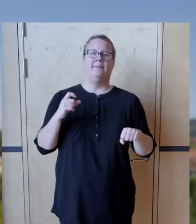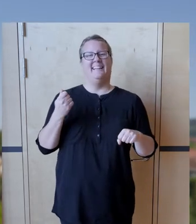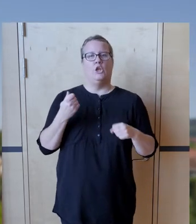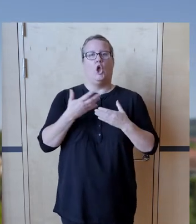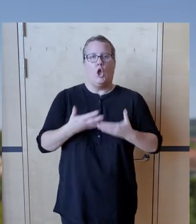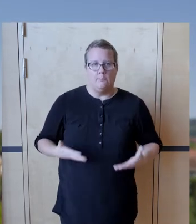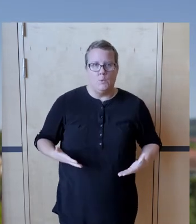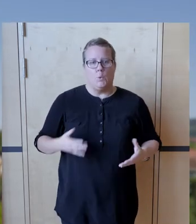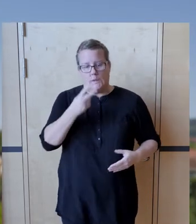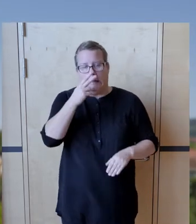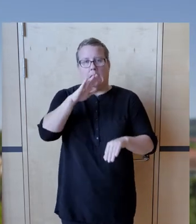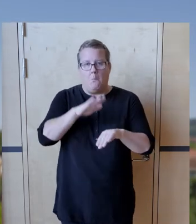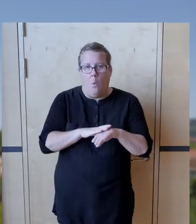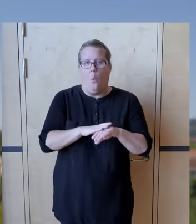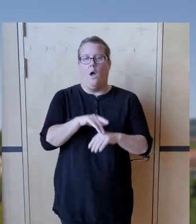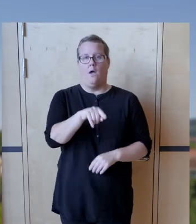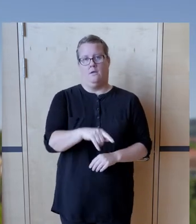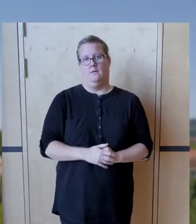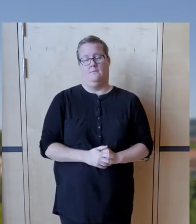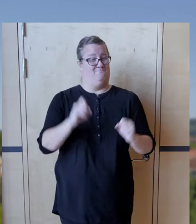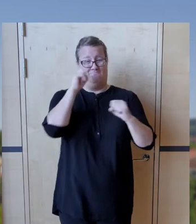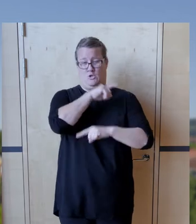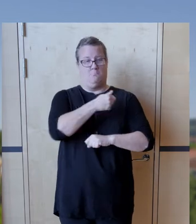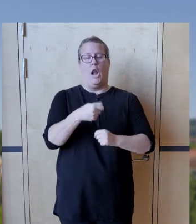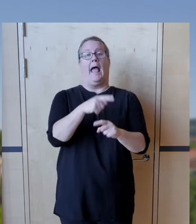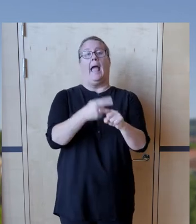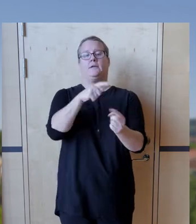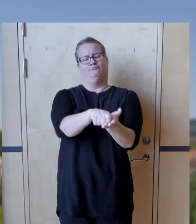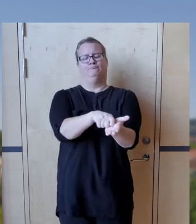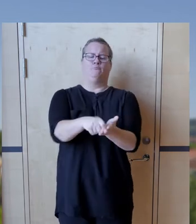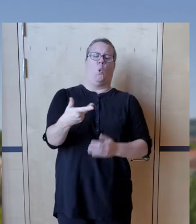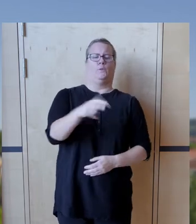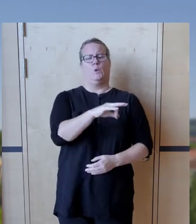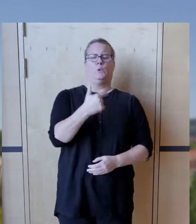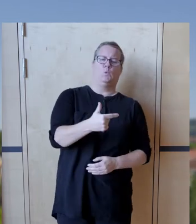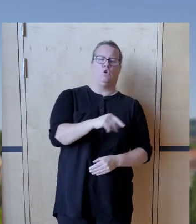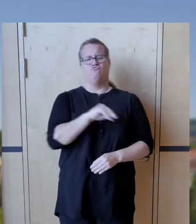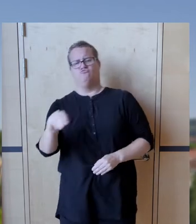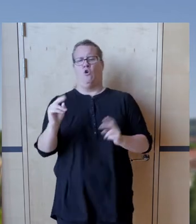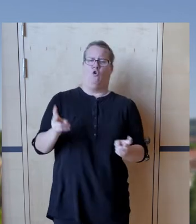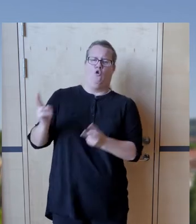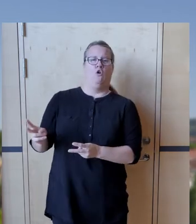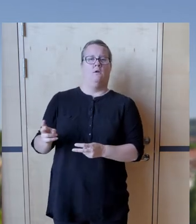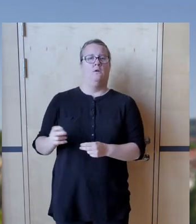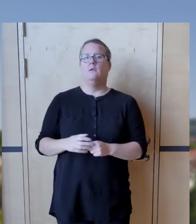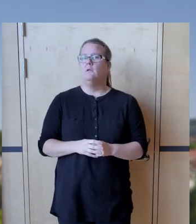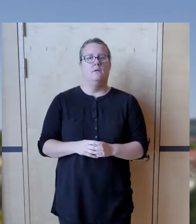Det går inte göra de är enkla beräkna 800000/12 Bägge liksom 60 platser som